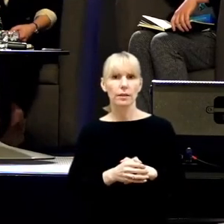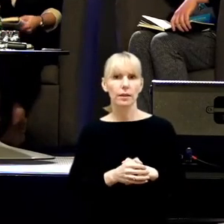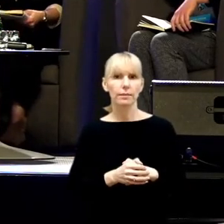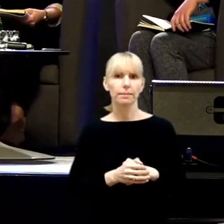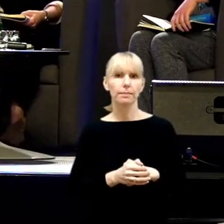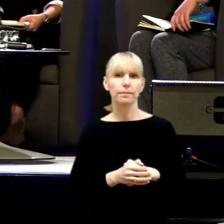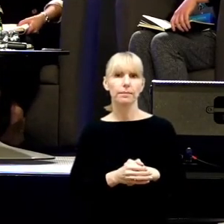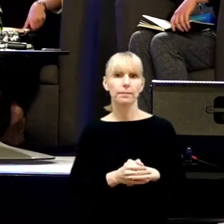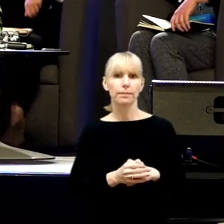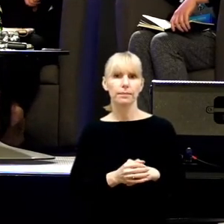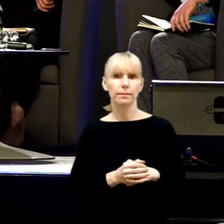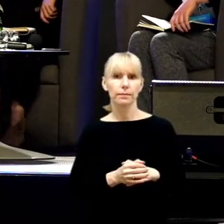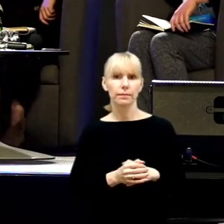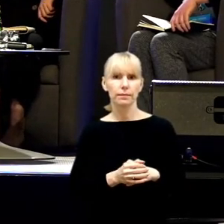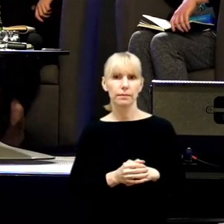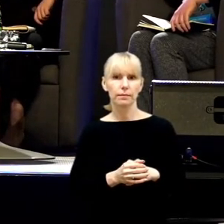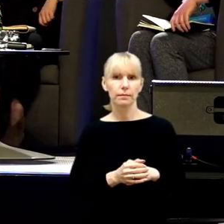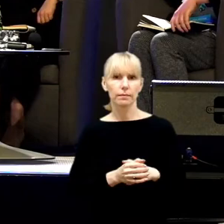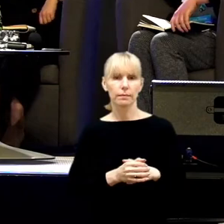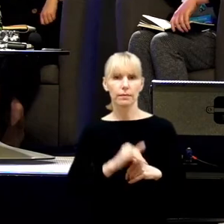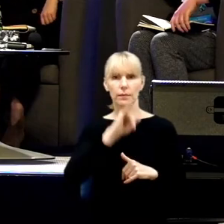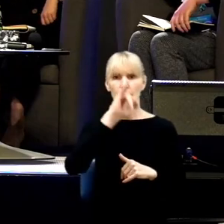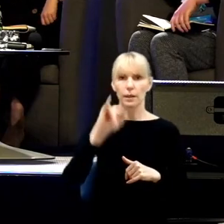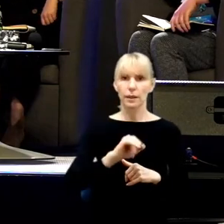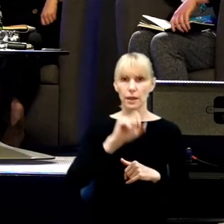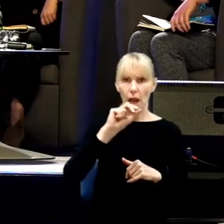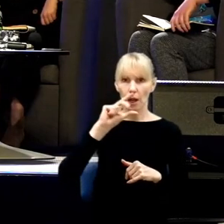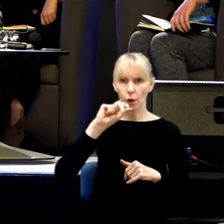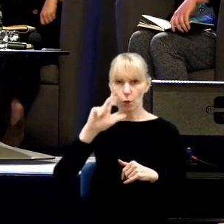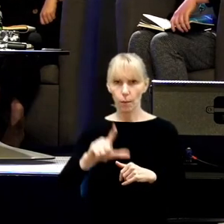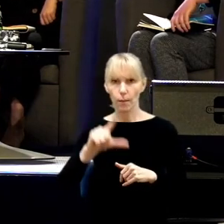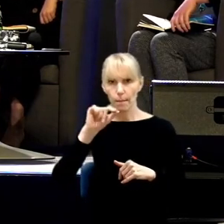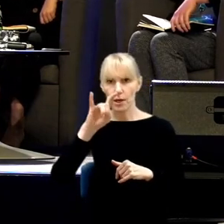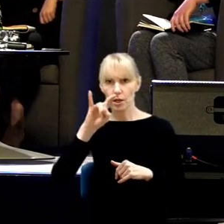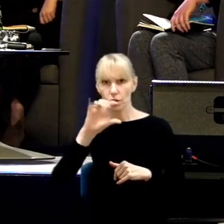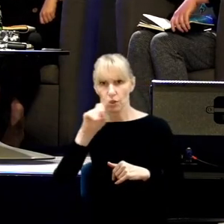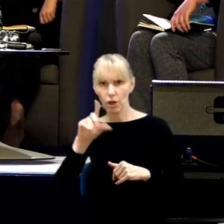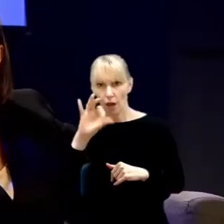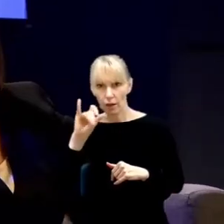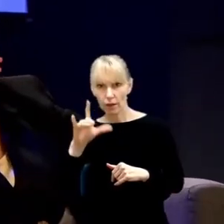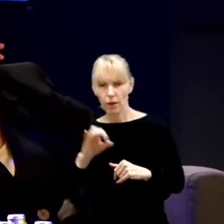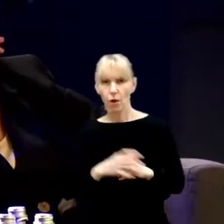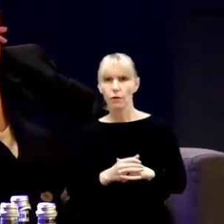Pan Jakub Pyżanowski, wiceprezes Krajowego Zasobu Nieruchomości,